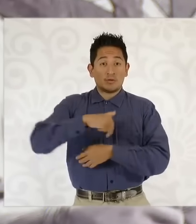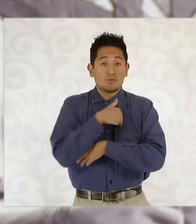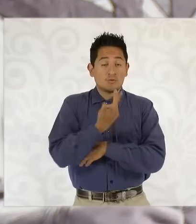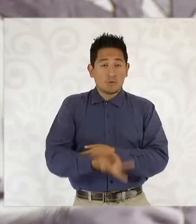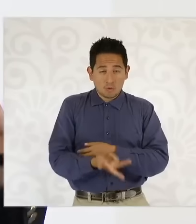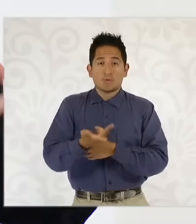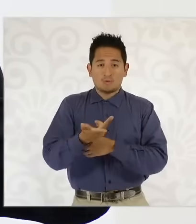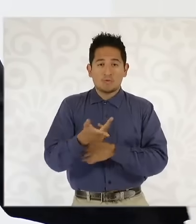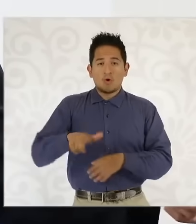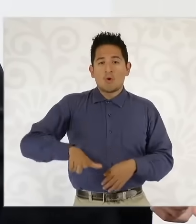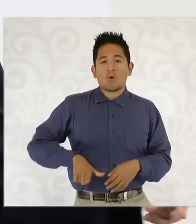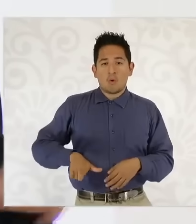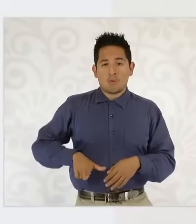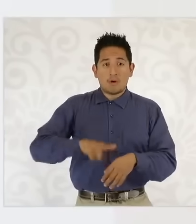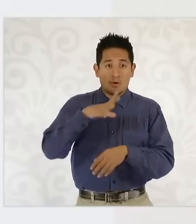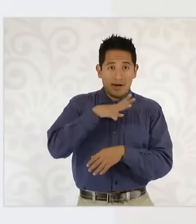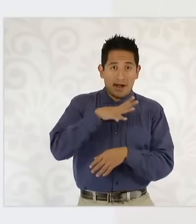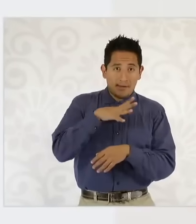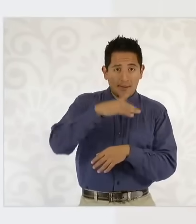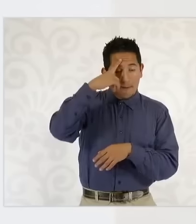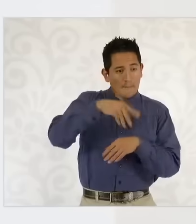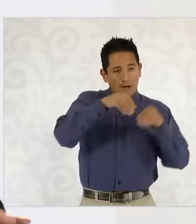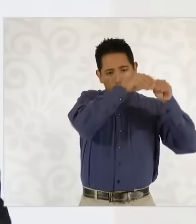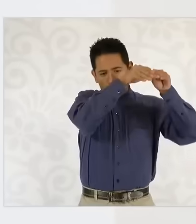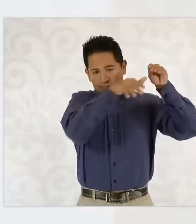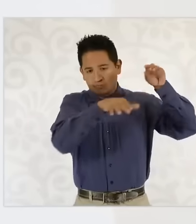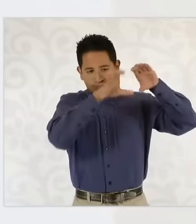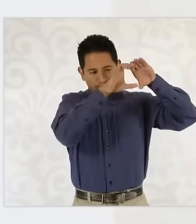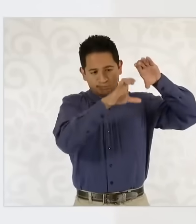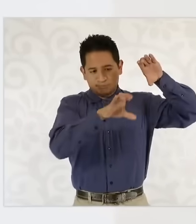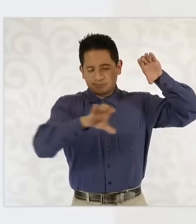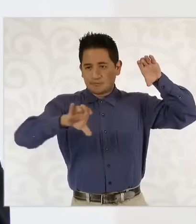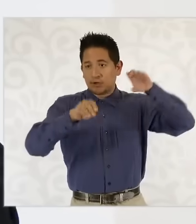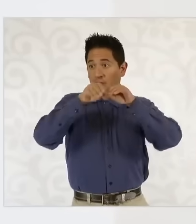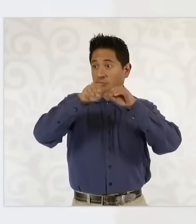así como también el de distribución son facultades exclusivas del Estado mexicano, las cuales